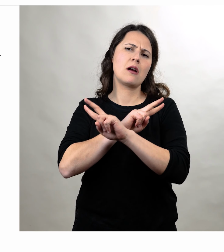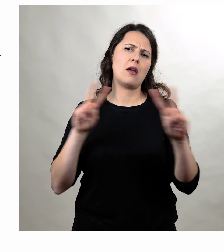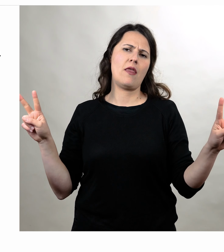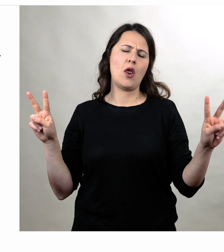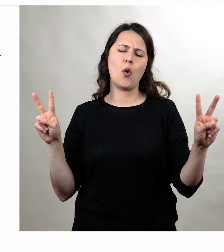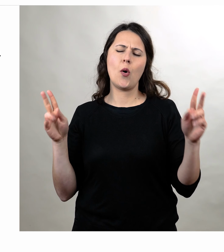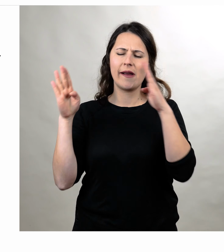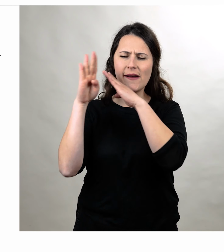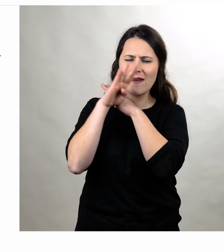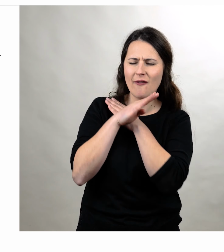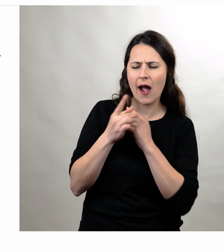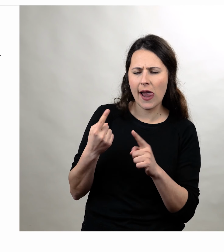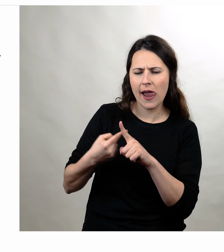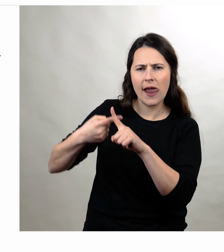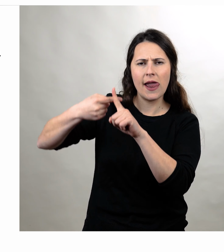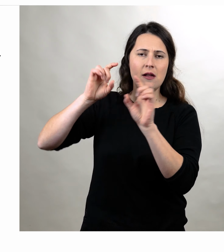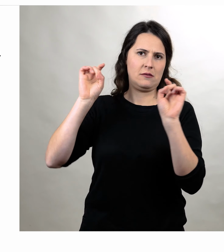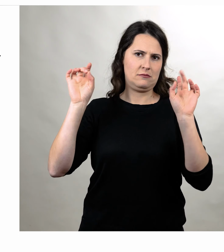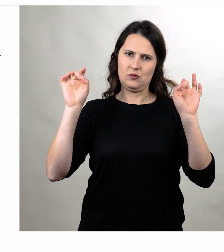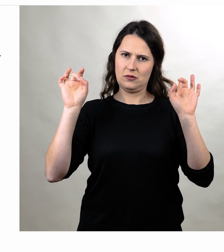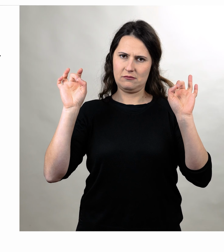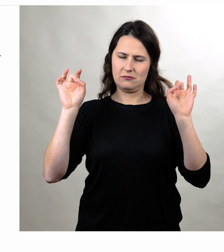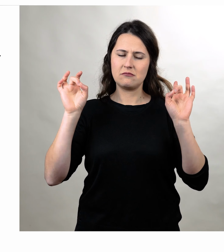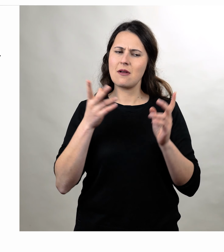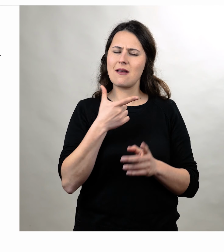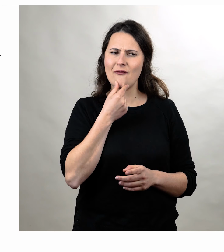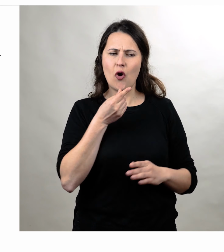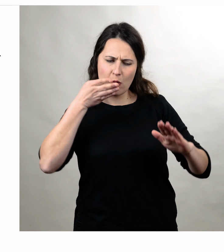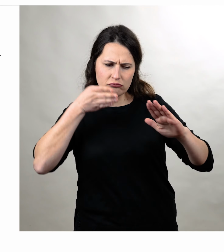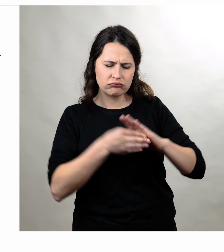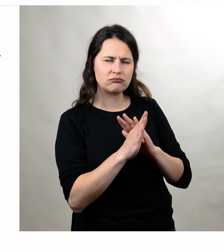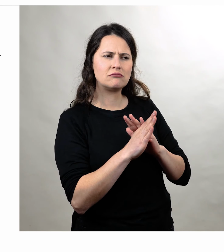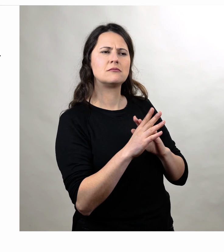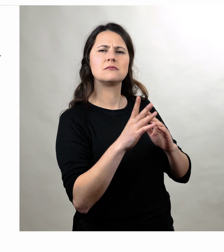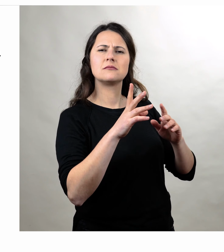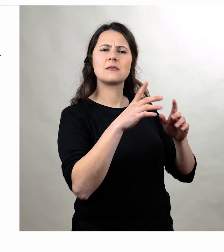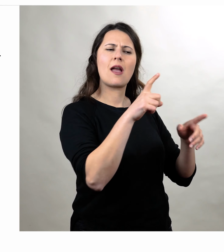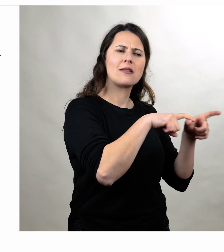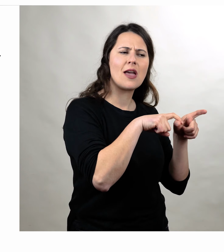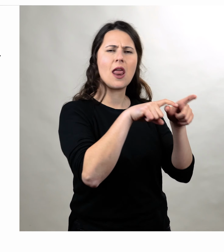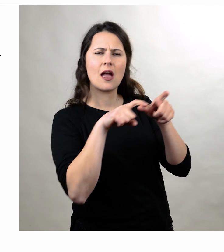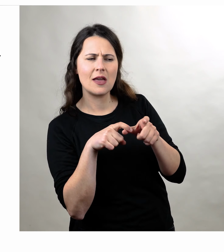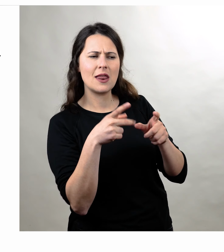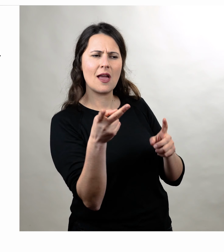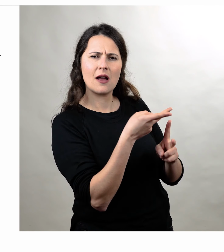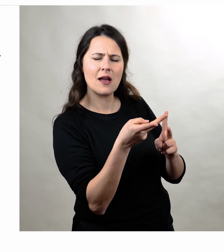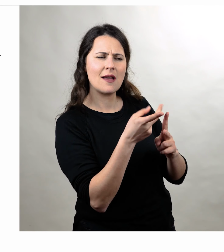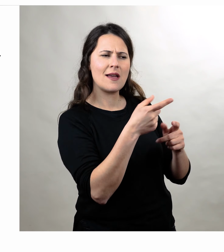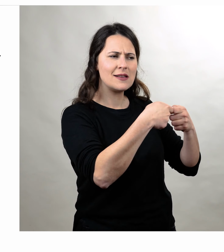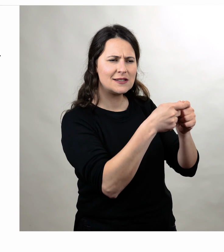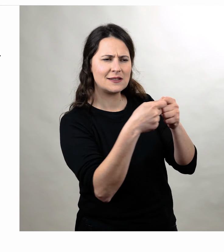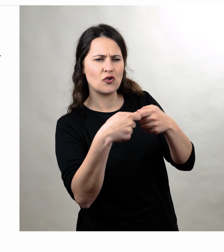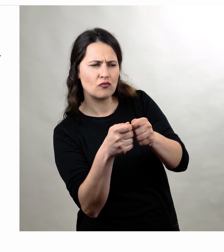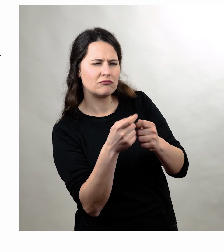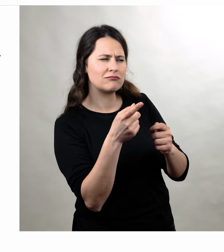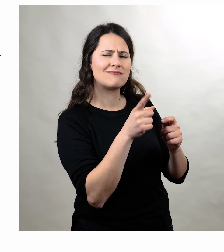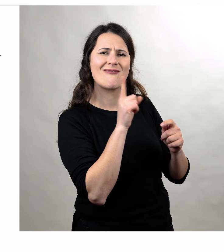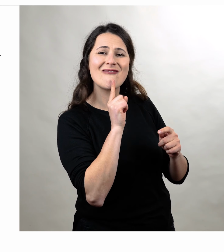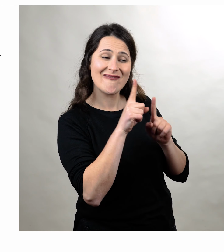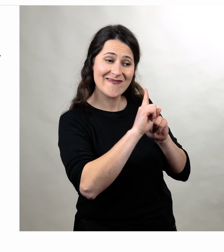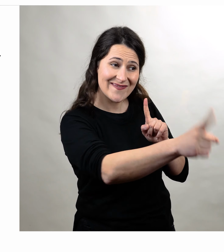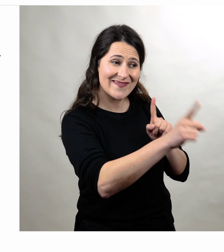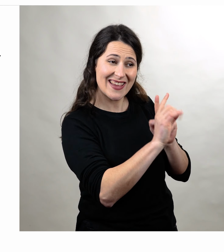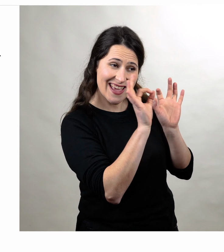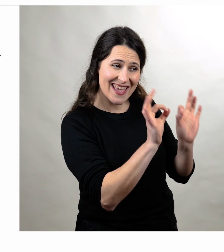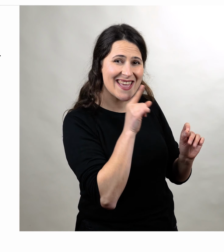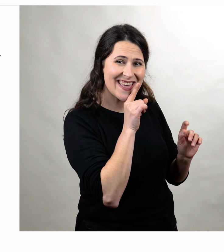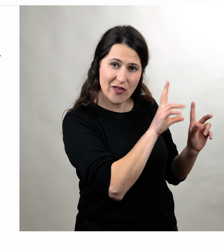Εύκολη σύγκριση εισιτηρίων ανάμεσα σε ακτοπλοϊκές εταιρείες που εξυπηρετούν την ίδια διαδρομή